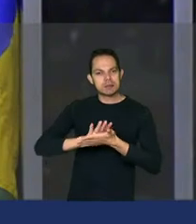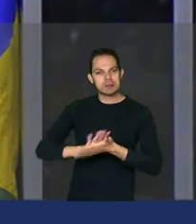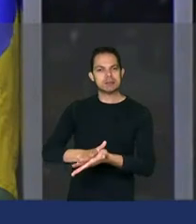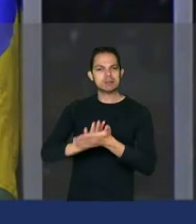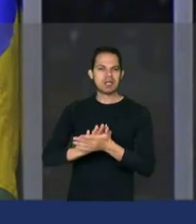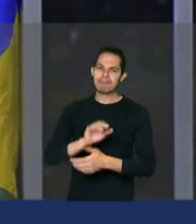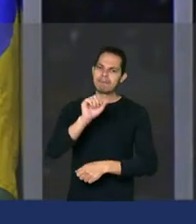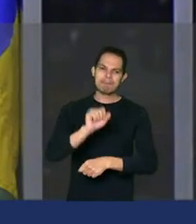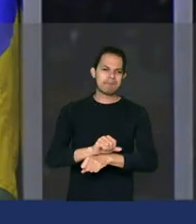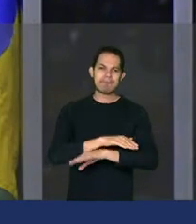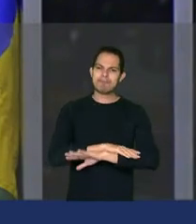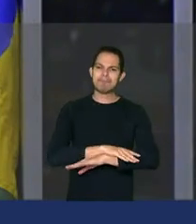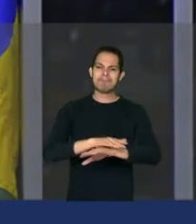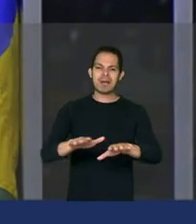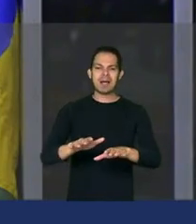FAÇAM A CATEGORIA SOFRER, SE HUMILHAR, FAZER PARALISAÇÃO,